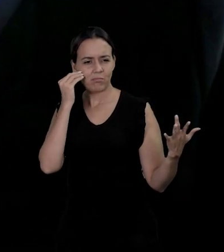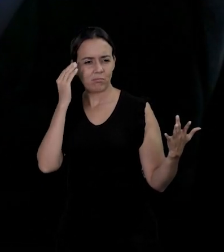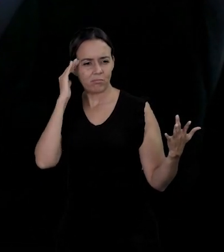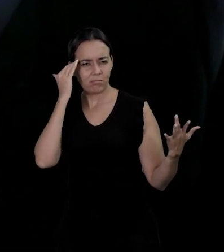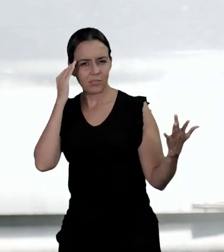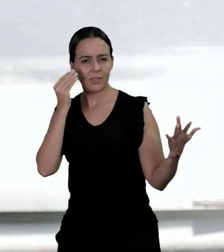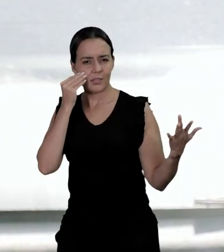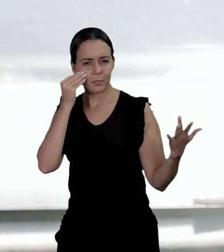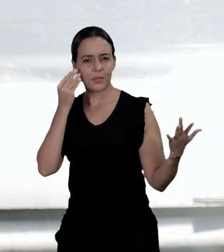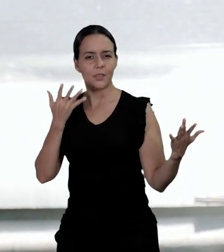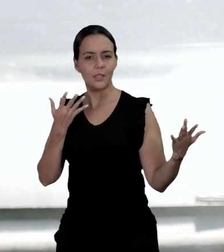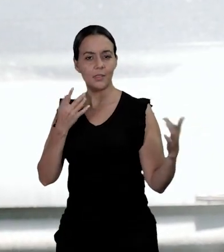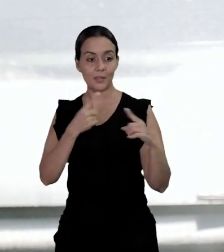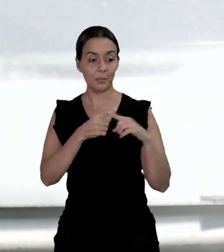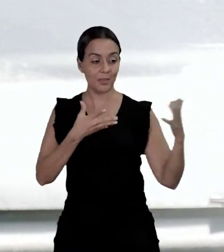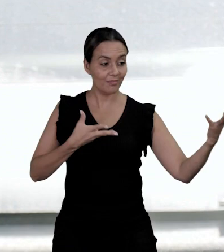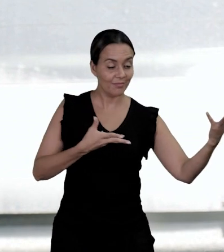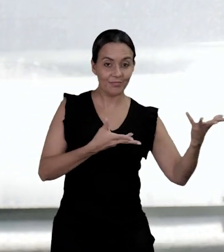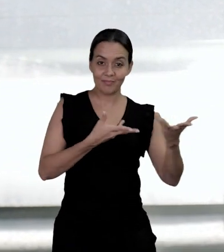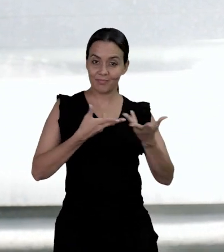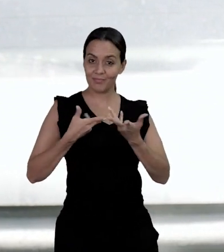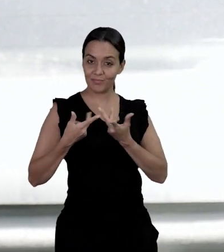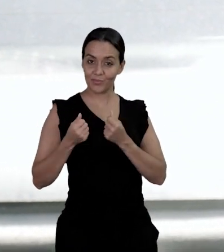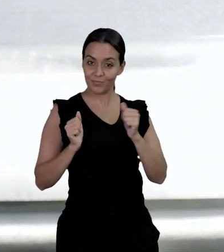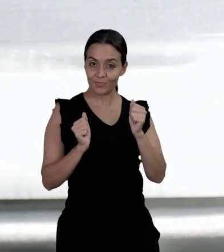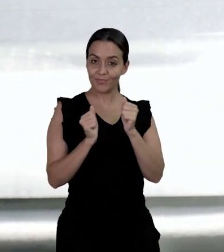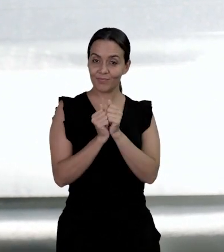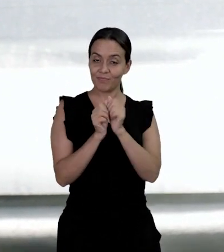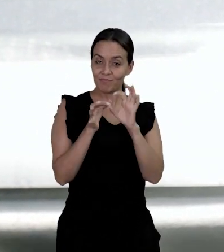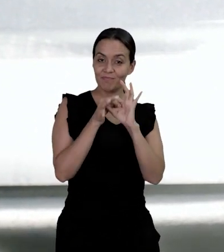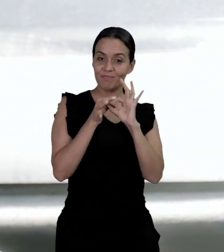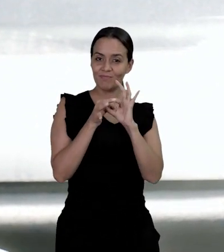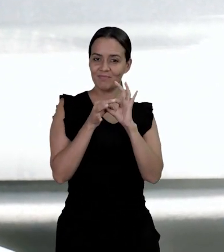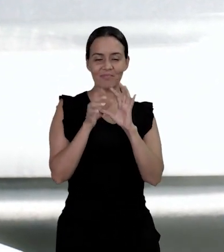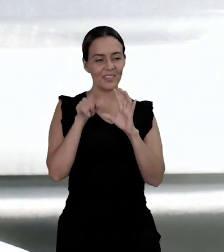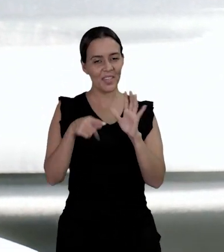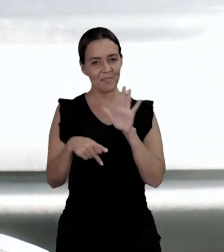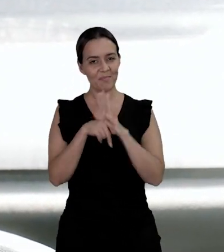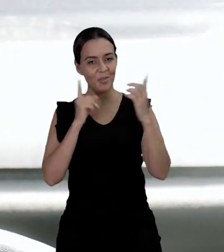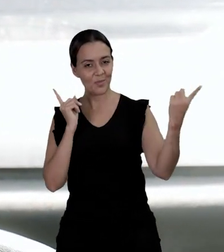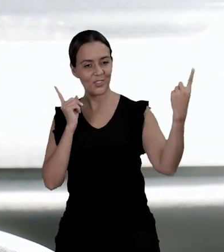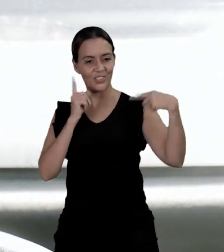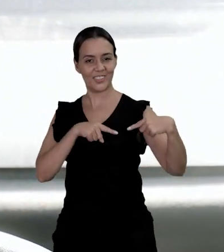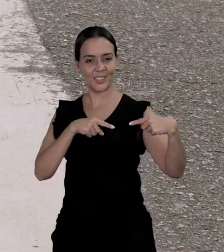Eu que agradeço o convite, insólito e delicioso. É um desafio, né? É, um desafio enorme,